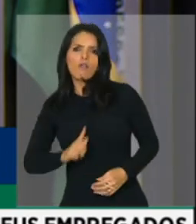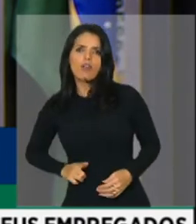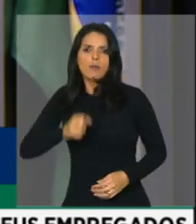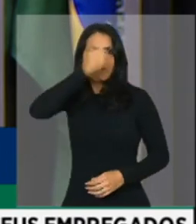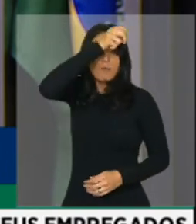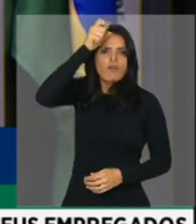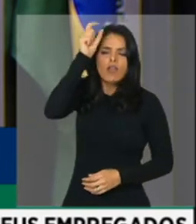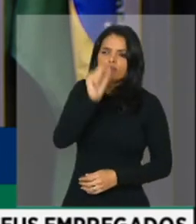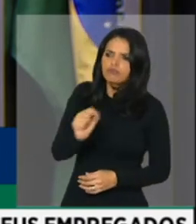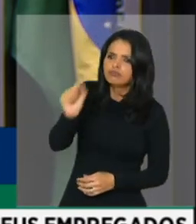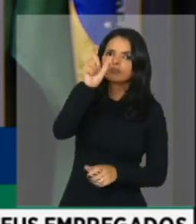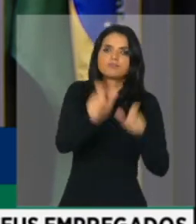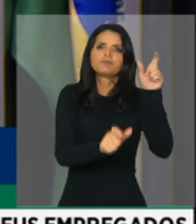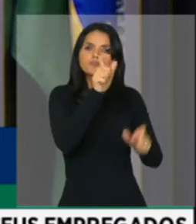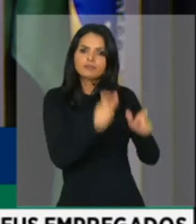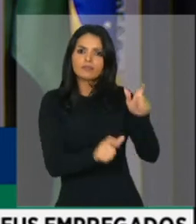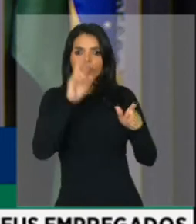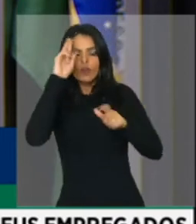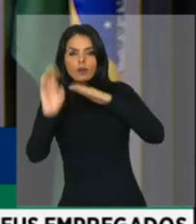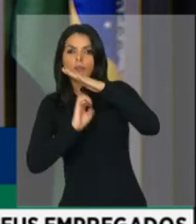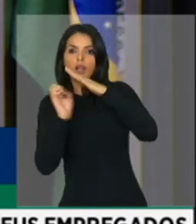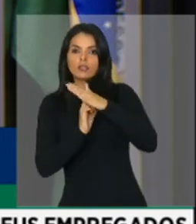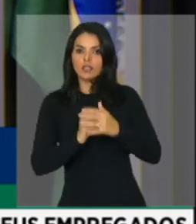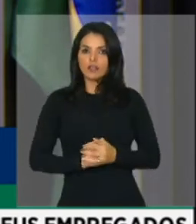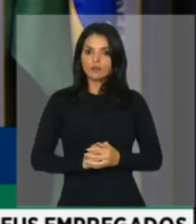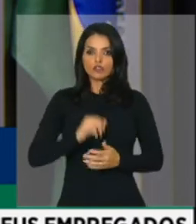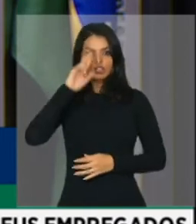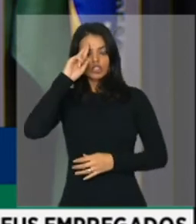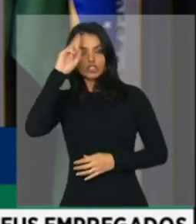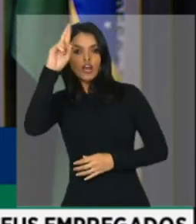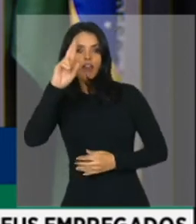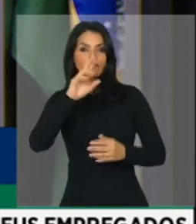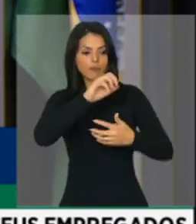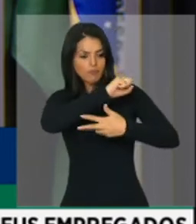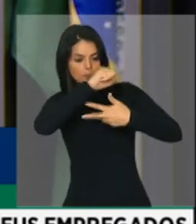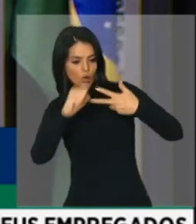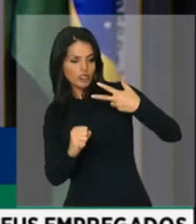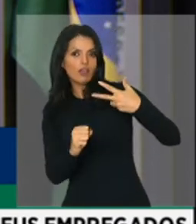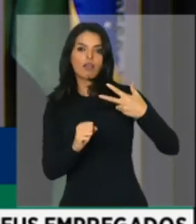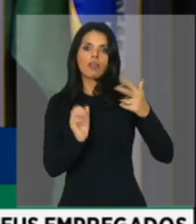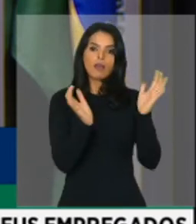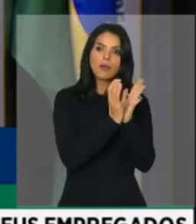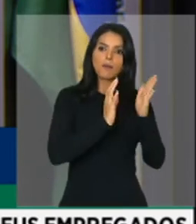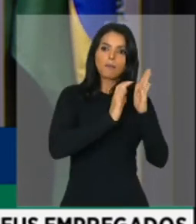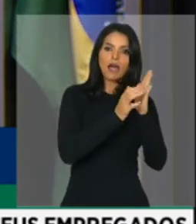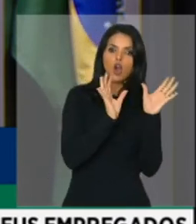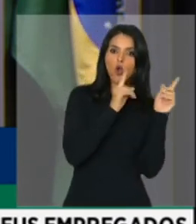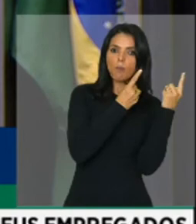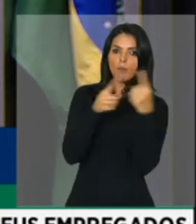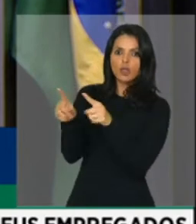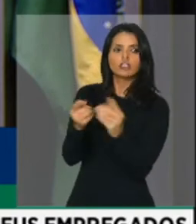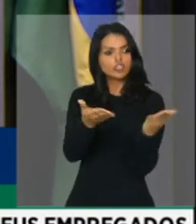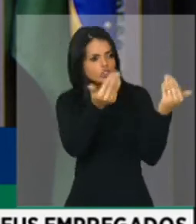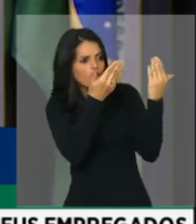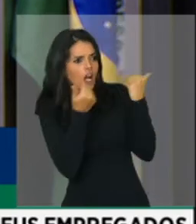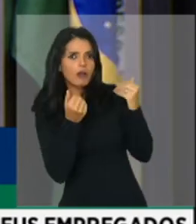CHAME OS GOVERNADORES CHAME OS PREFEITOS, EMPRESÁRIOS, CHEFES DE PODER, PARTIDOS DE OPOSIÇÃO. SIM, TODOS! PARA